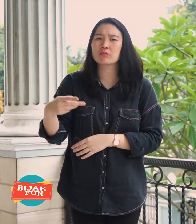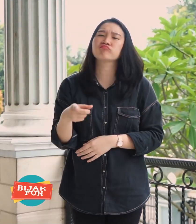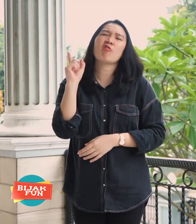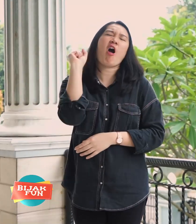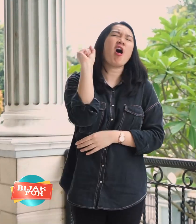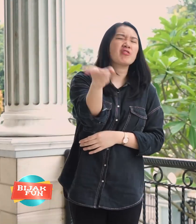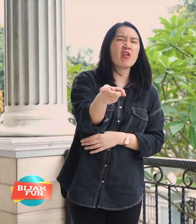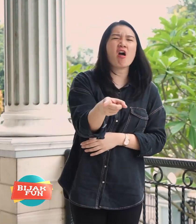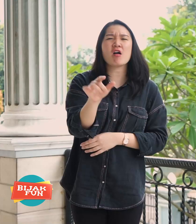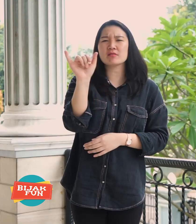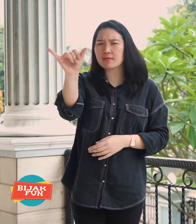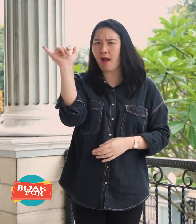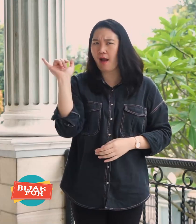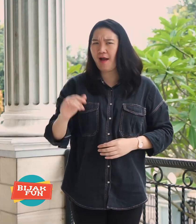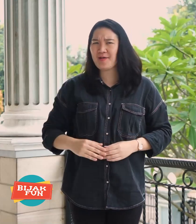Ada dong!